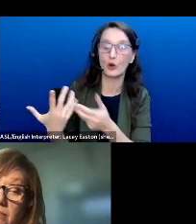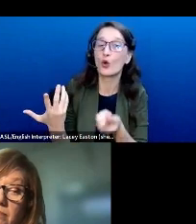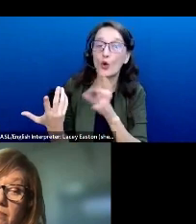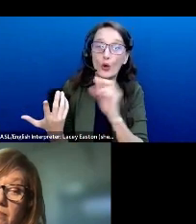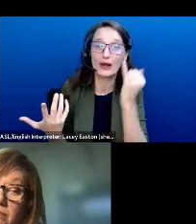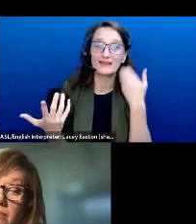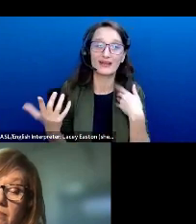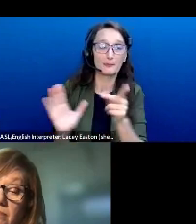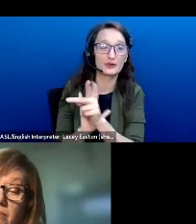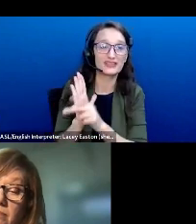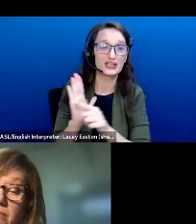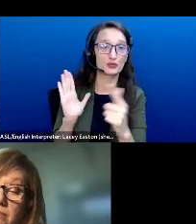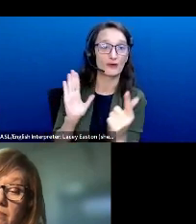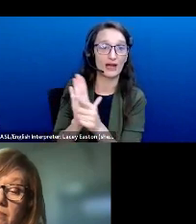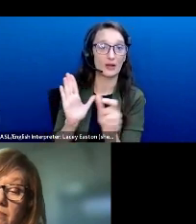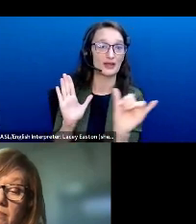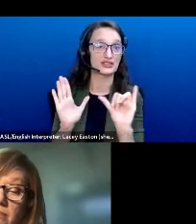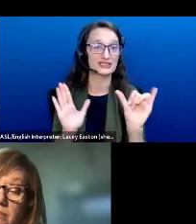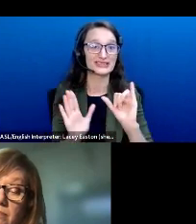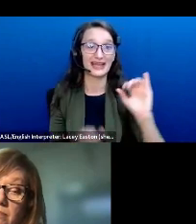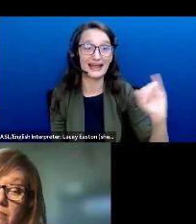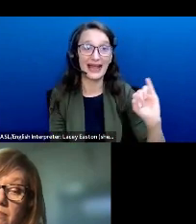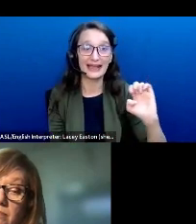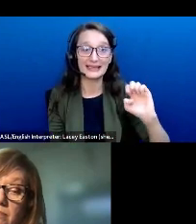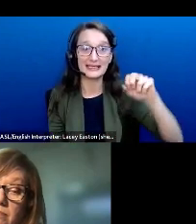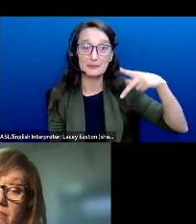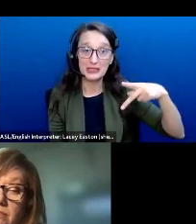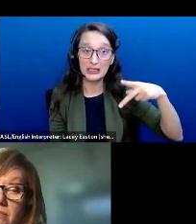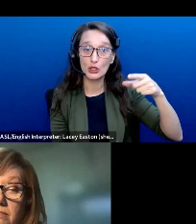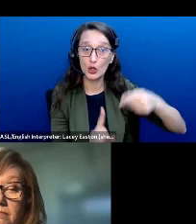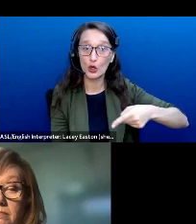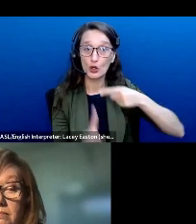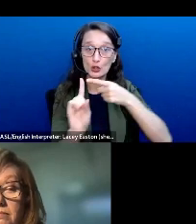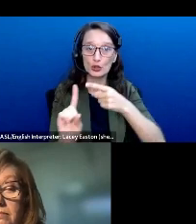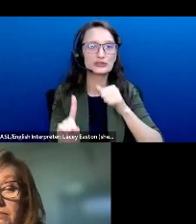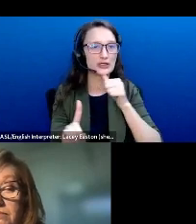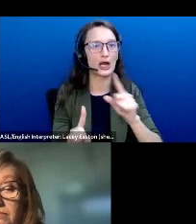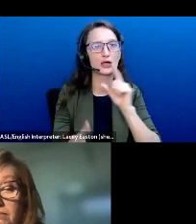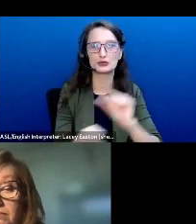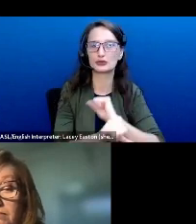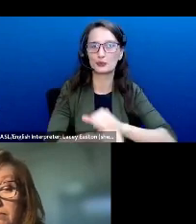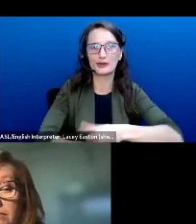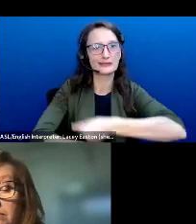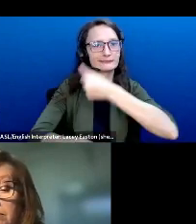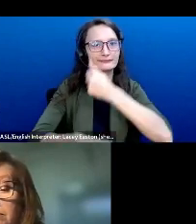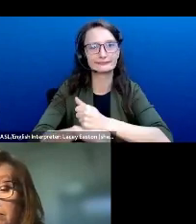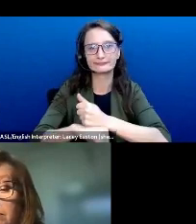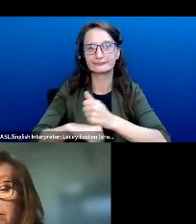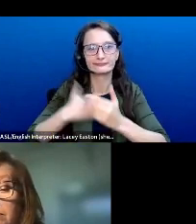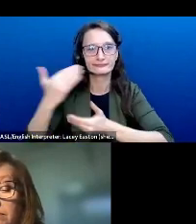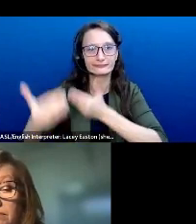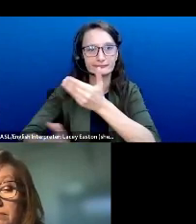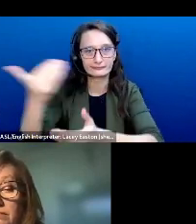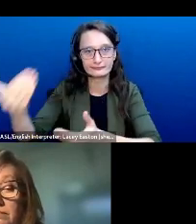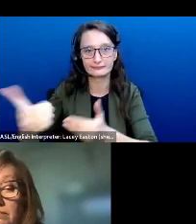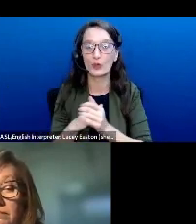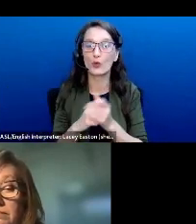que los objetivos del IEP no se estaban implementando, o si la escuela privada es apropiada,